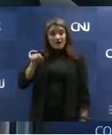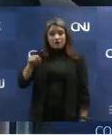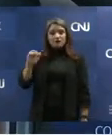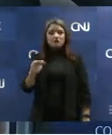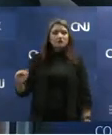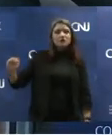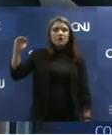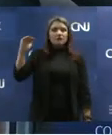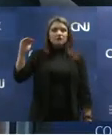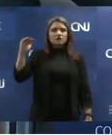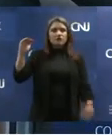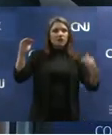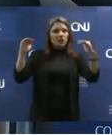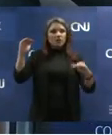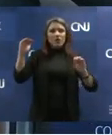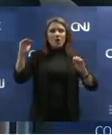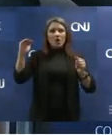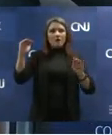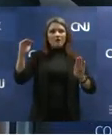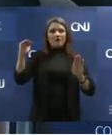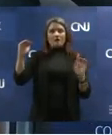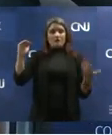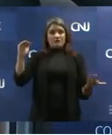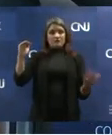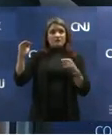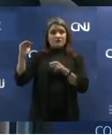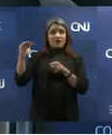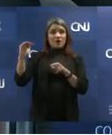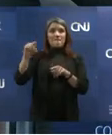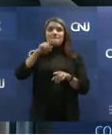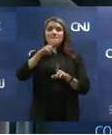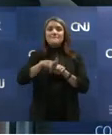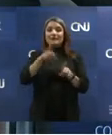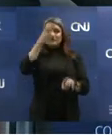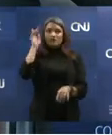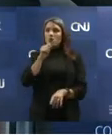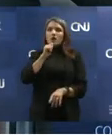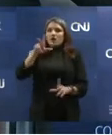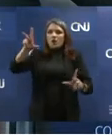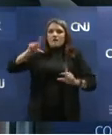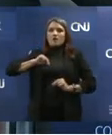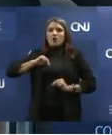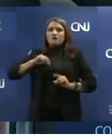O membro do MP não chegou a tomar posse como desembargador, mas ele assumiu ali a superioridade numérica o MP,